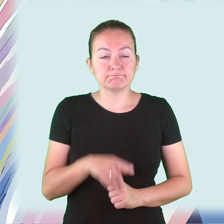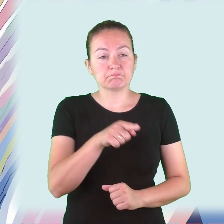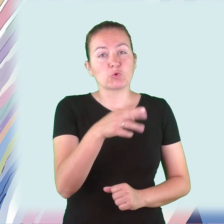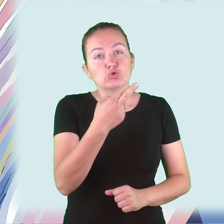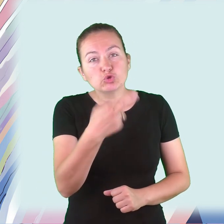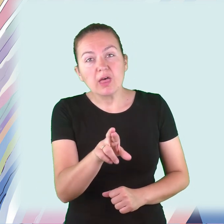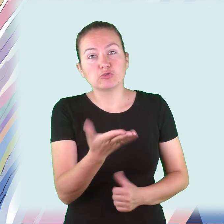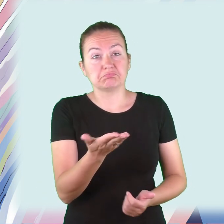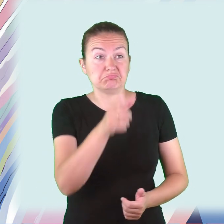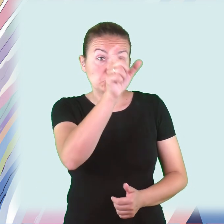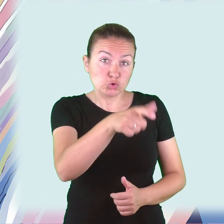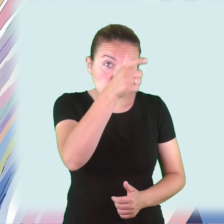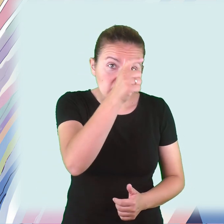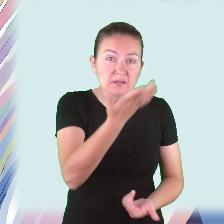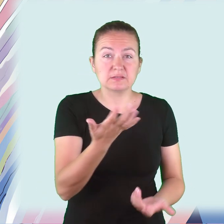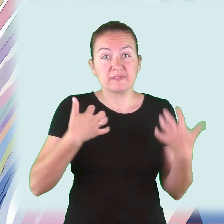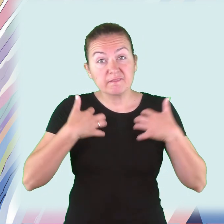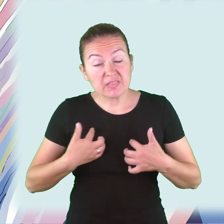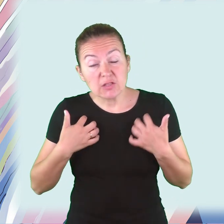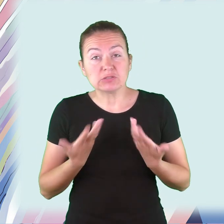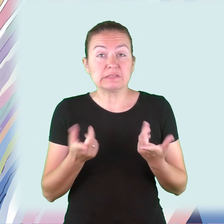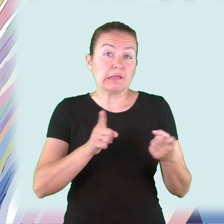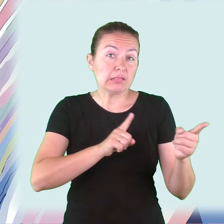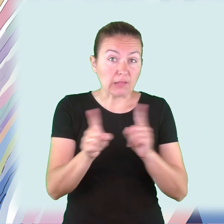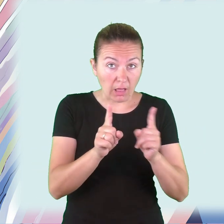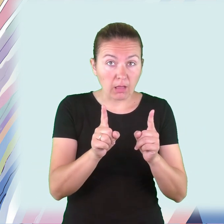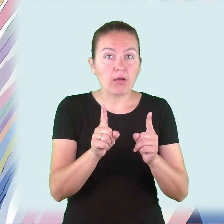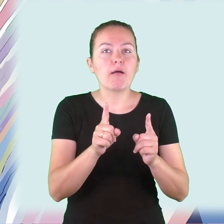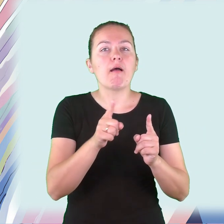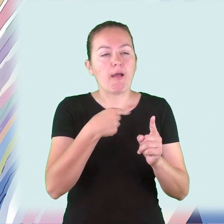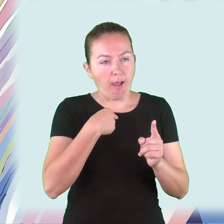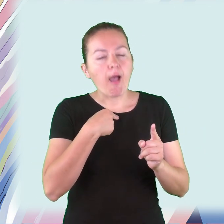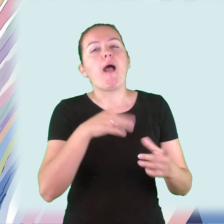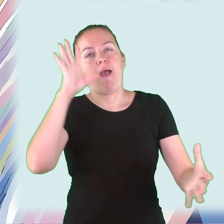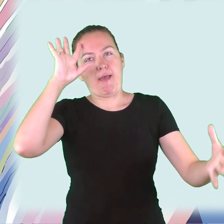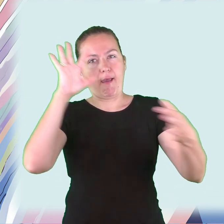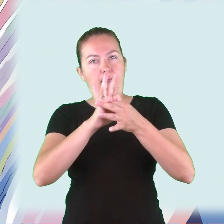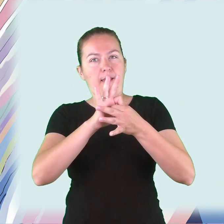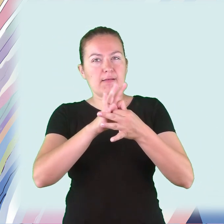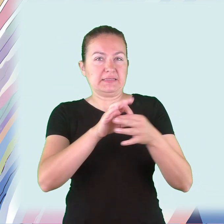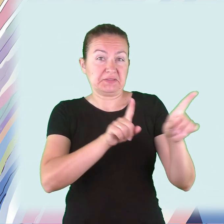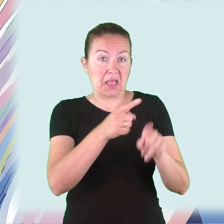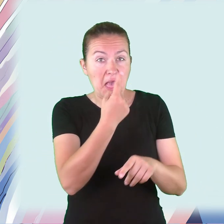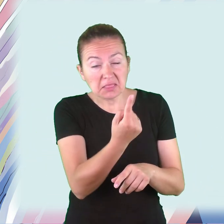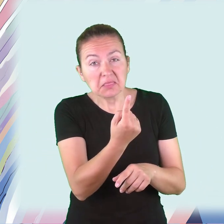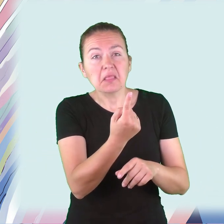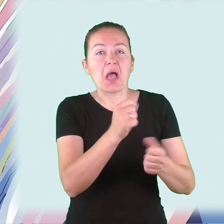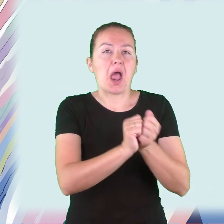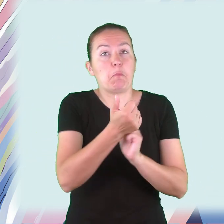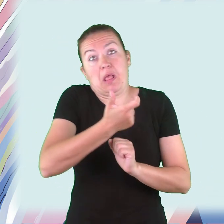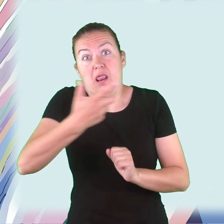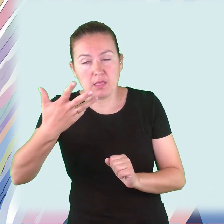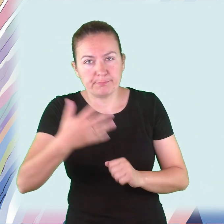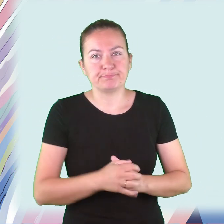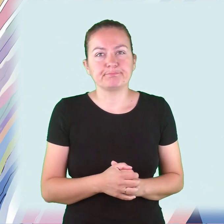Symbol to przedmiot, osoba, zwierzę, znak, które mają jedno lub wiele dodatkowych znaczeń.